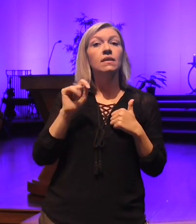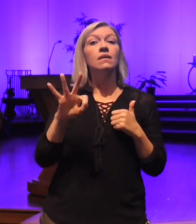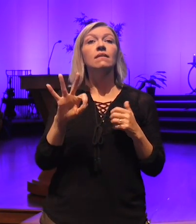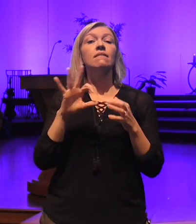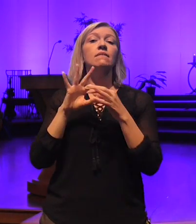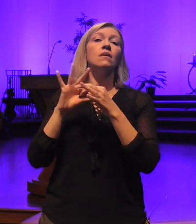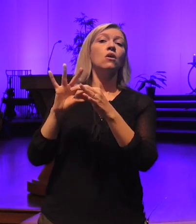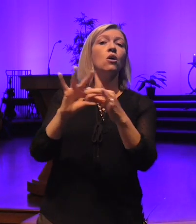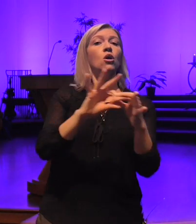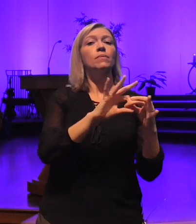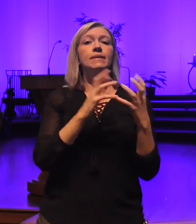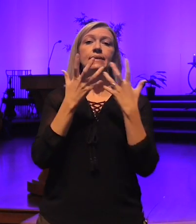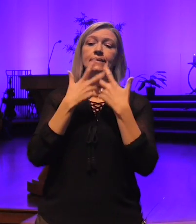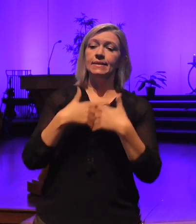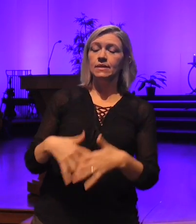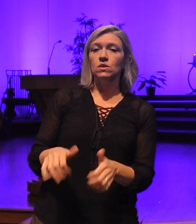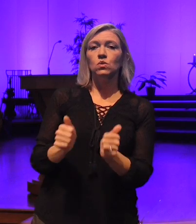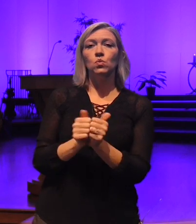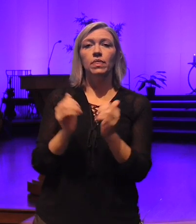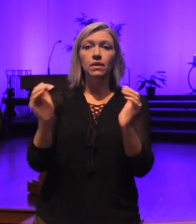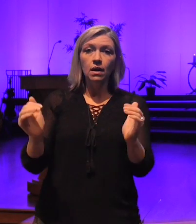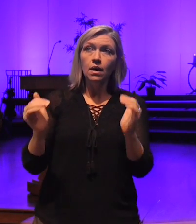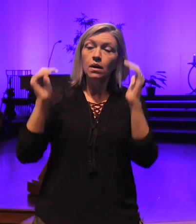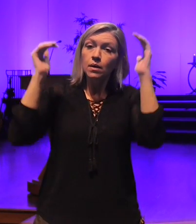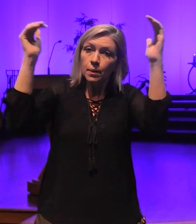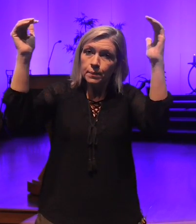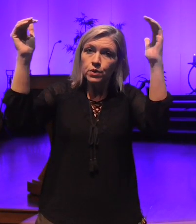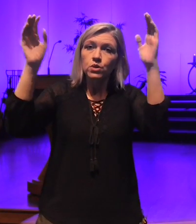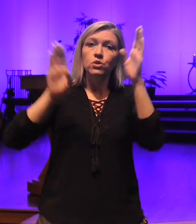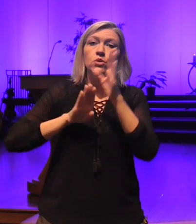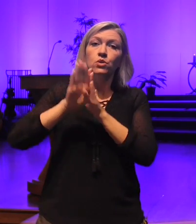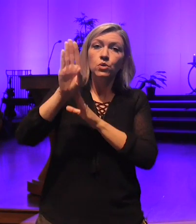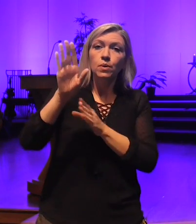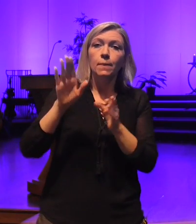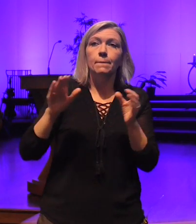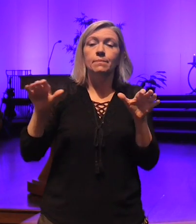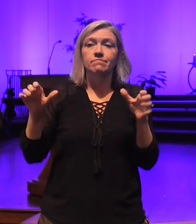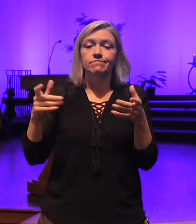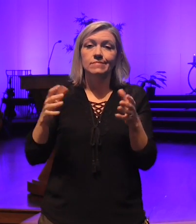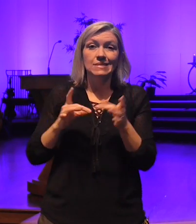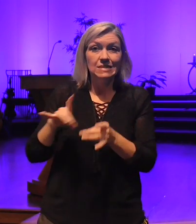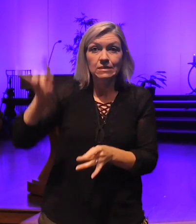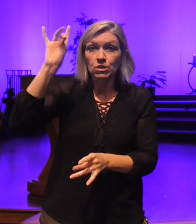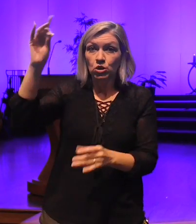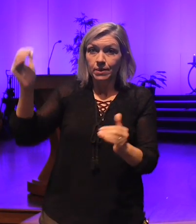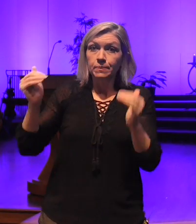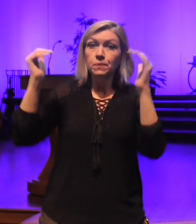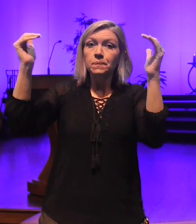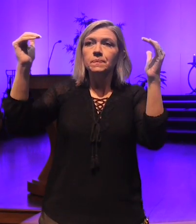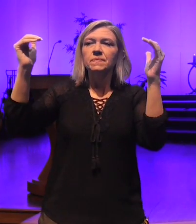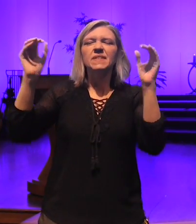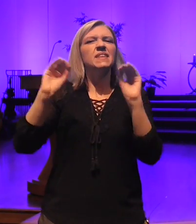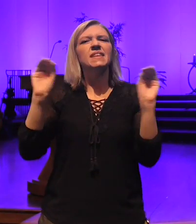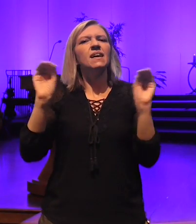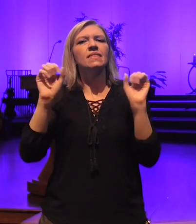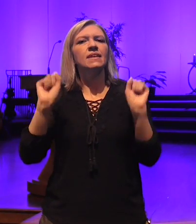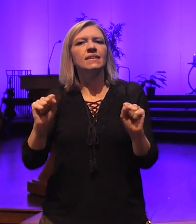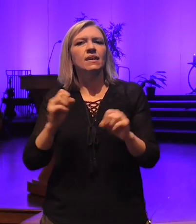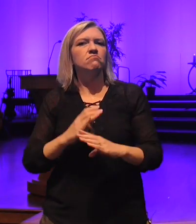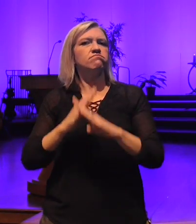con el Movimiento Progresivo superior del espíritu no hay nada que pueda obstaculizar nuestro avance